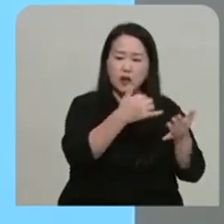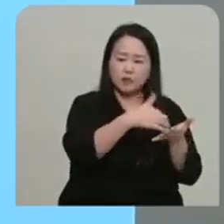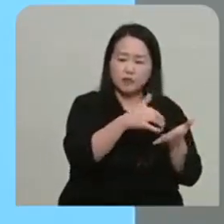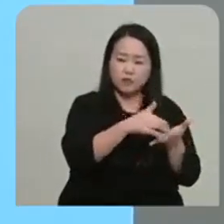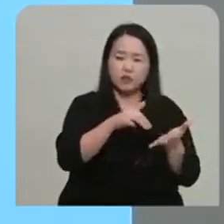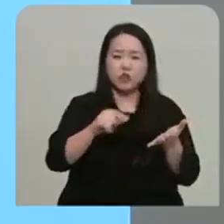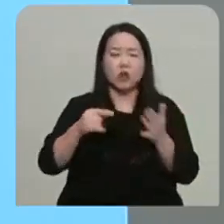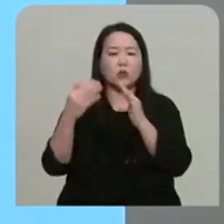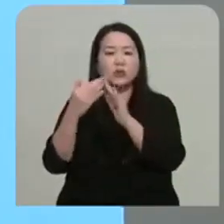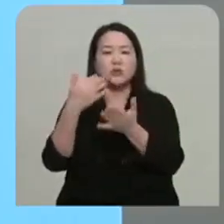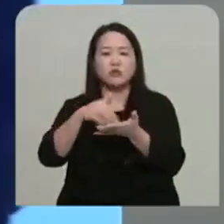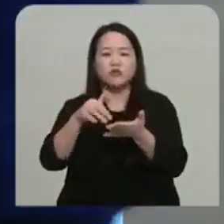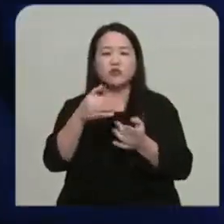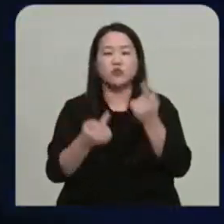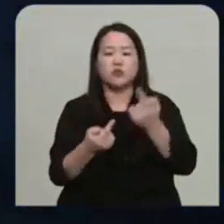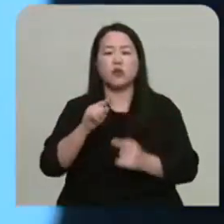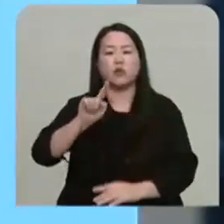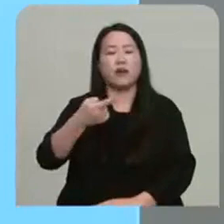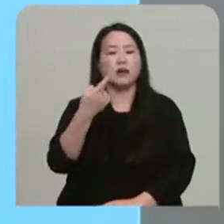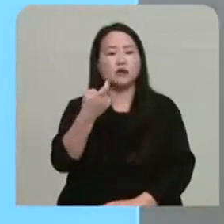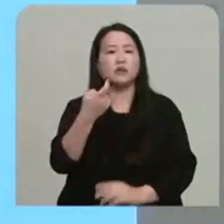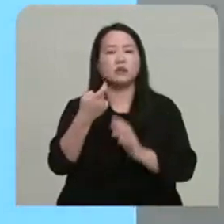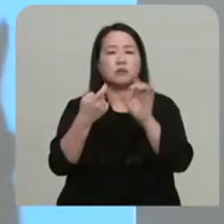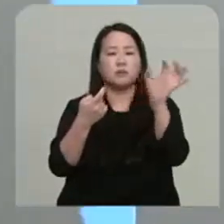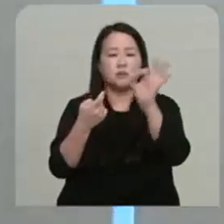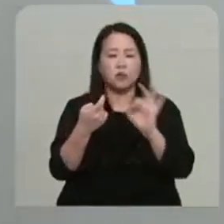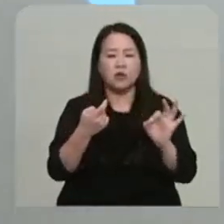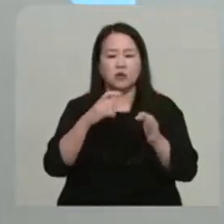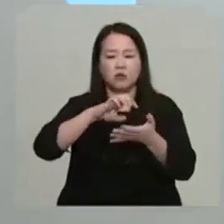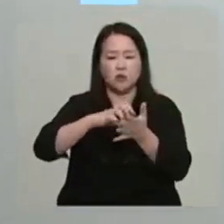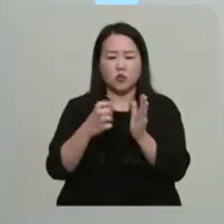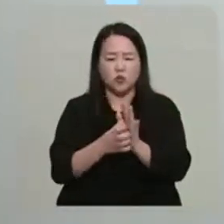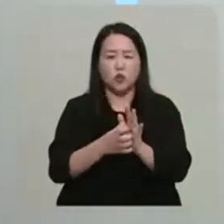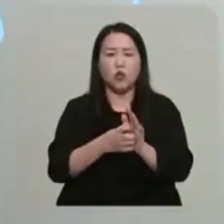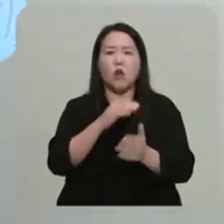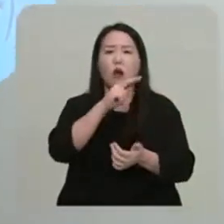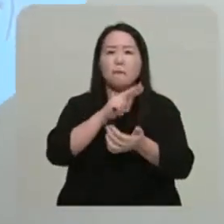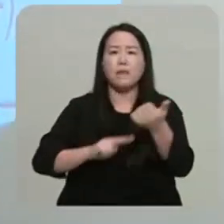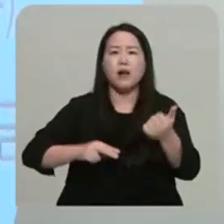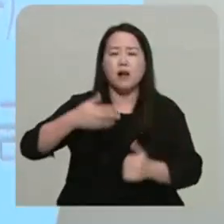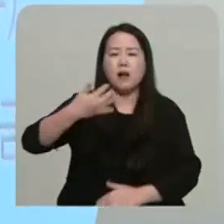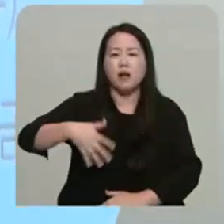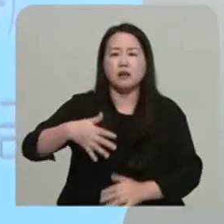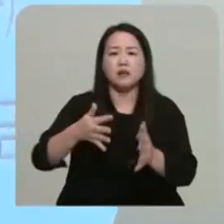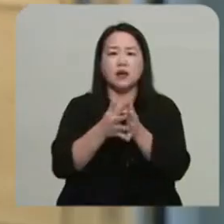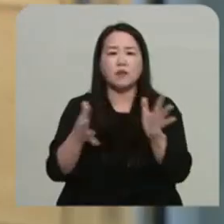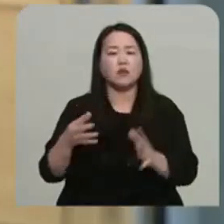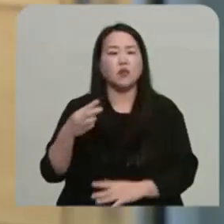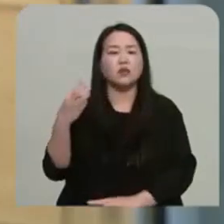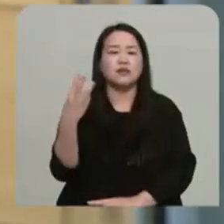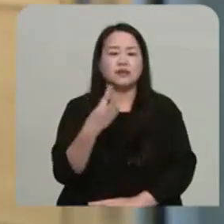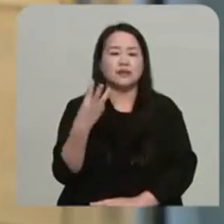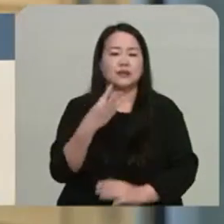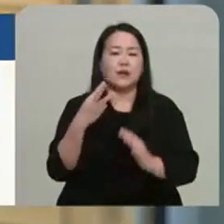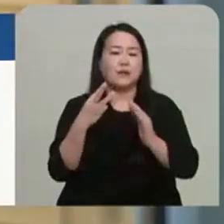미분양 아파트 물량은 3천 가구 수준으로 지난 2년 동안 급증했습니다. 이광수/광수네 복덕방 대표/증권 분석가 : 전체 부동산 시장이 안